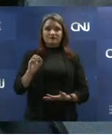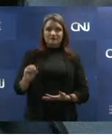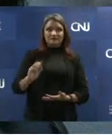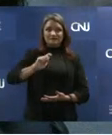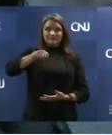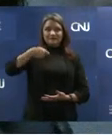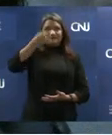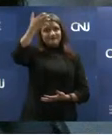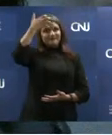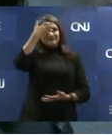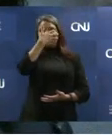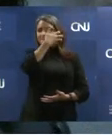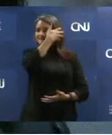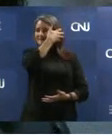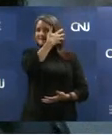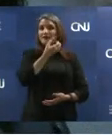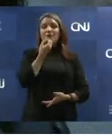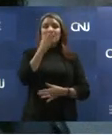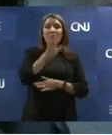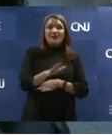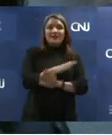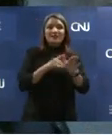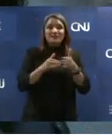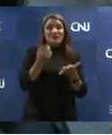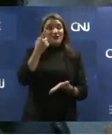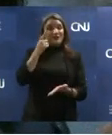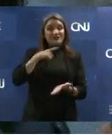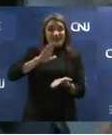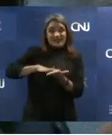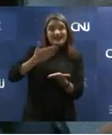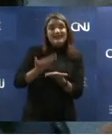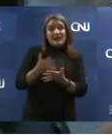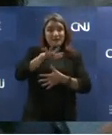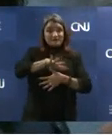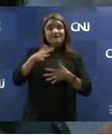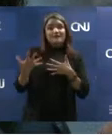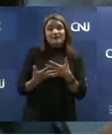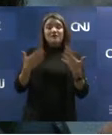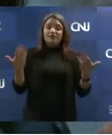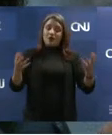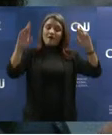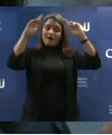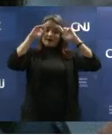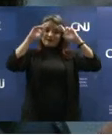Eu vejo que nós temos um intérprete de Libras. Então, em respeito às pessoas com baixo ou sem nenhuma visão,